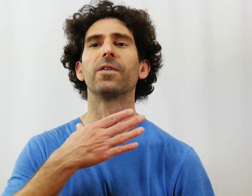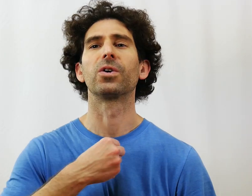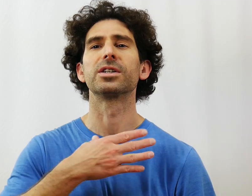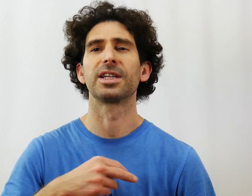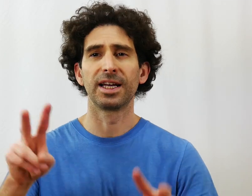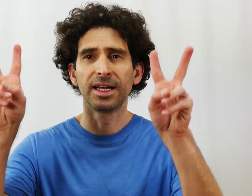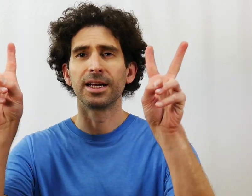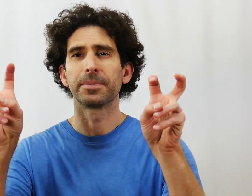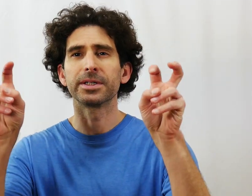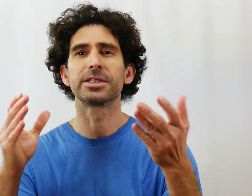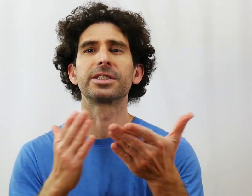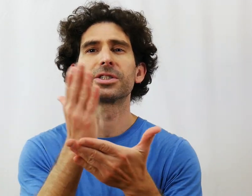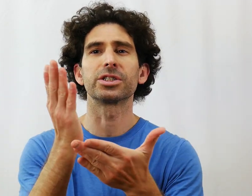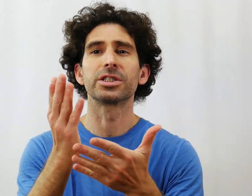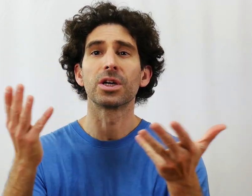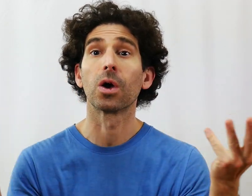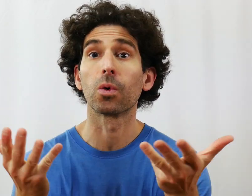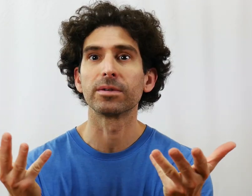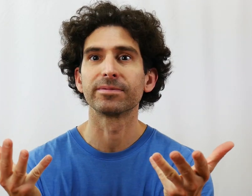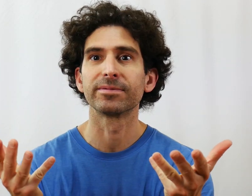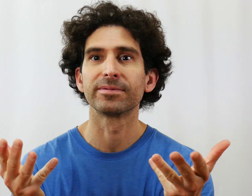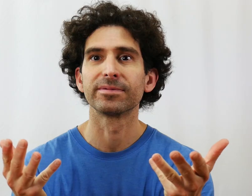Que veut dire cette expression ?